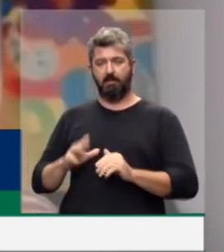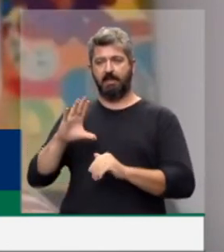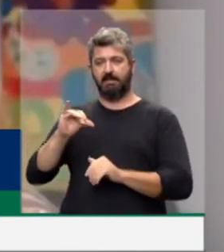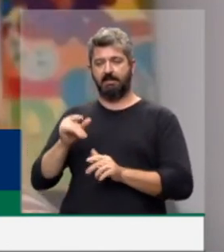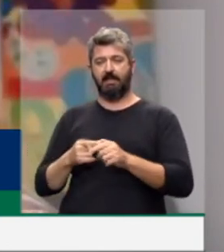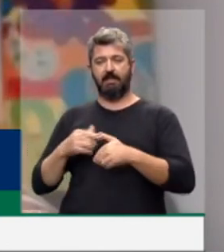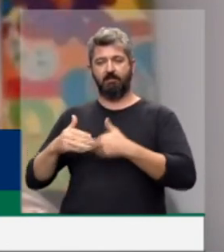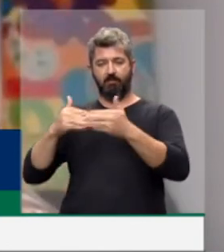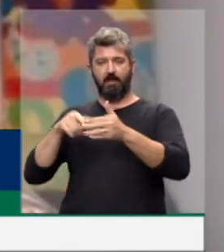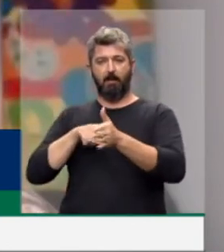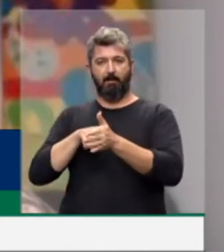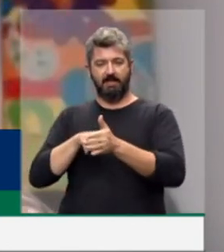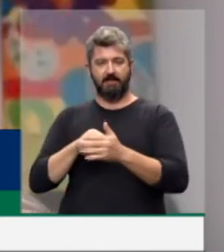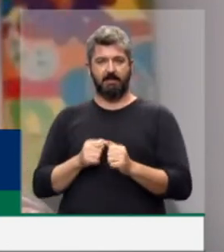UMA SÉRIE DE OUTROS TEMAS QUE SÃO MUITO MAIS DENSOS AÍ